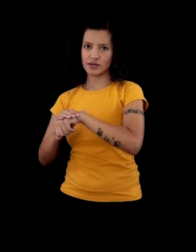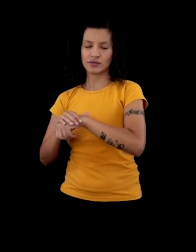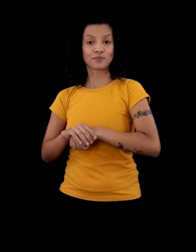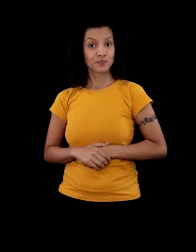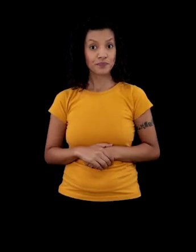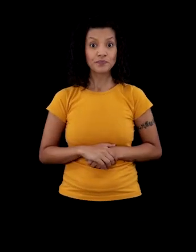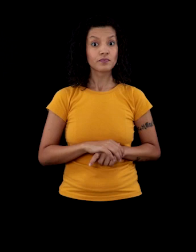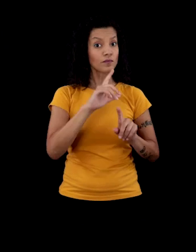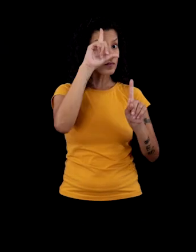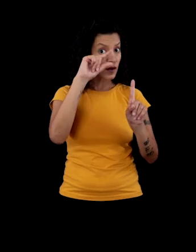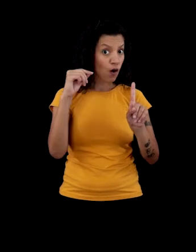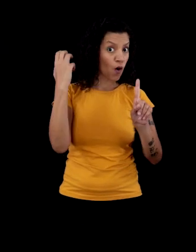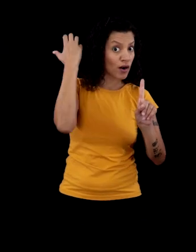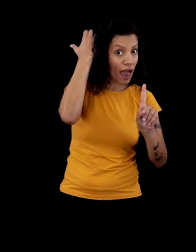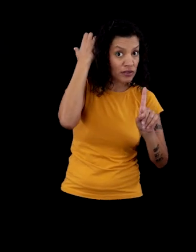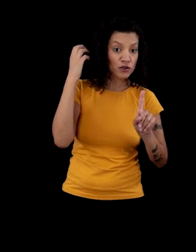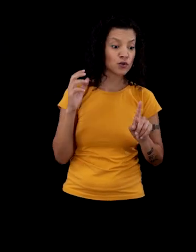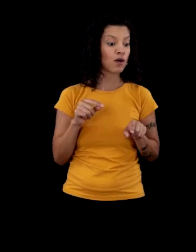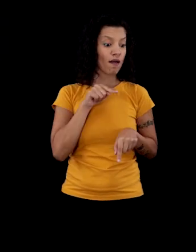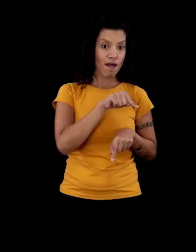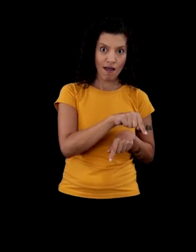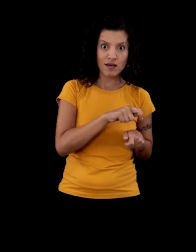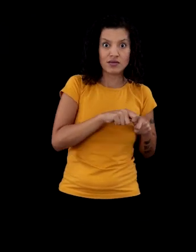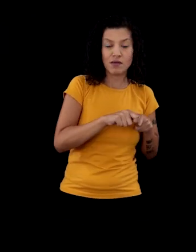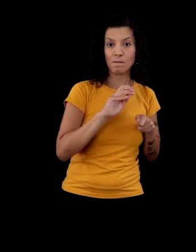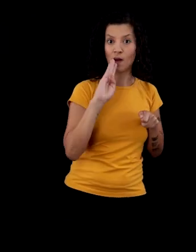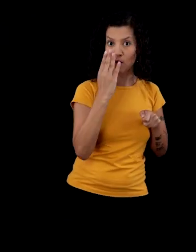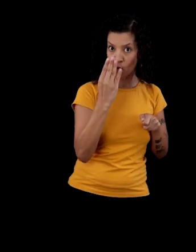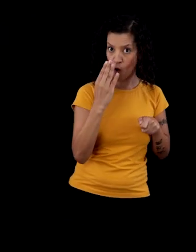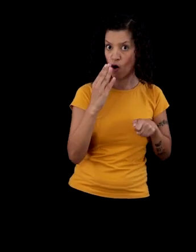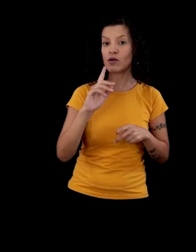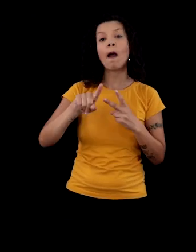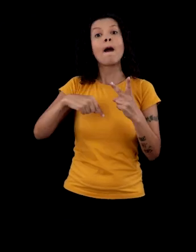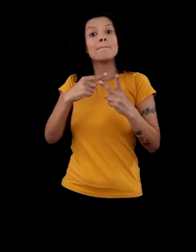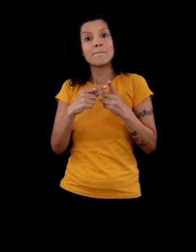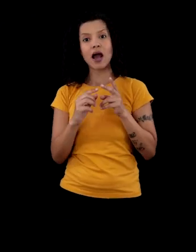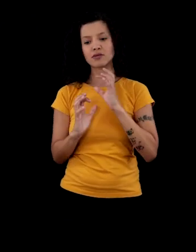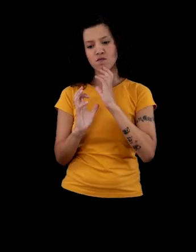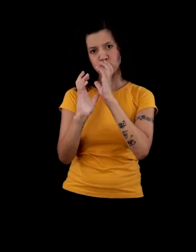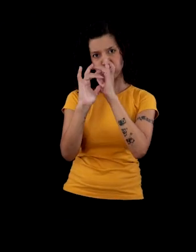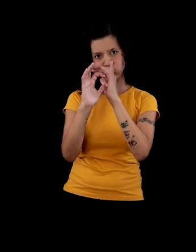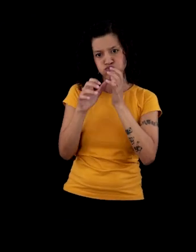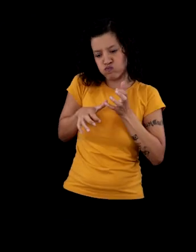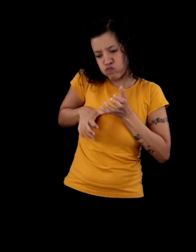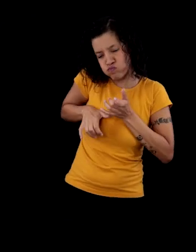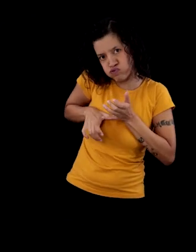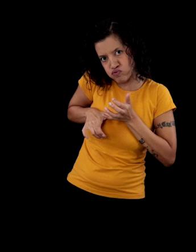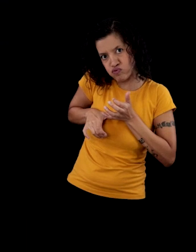e a Dona Onete faz o resgate desse carimbó pau e corda, mas colocando instrumentos de sopro,